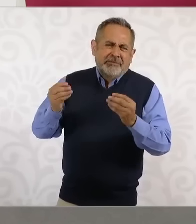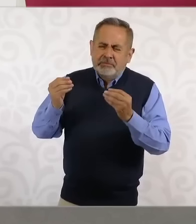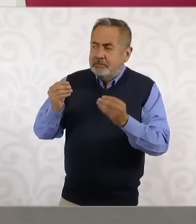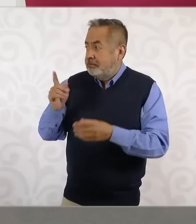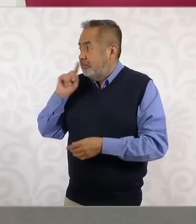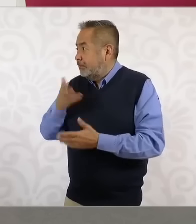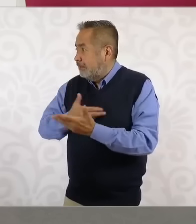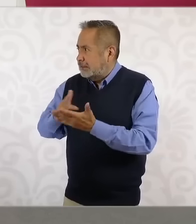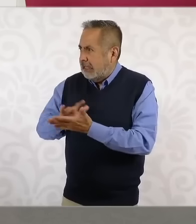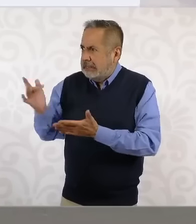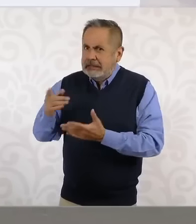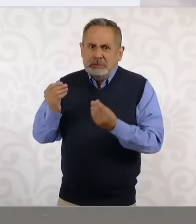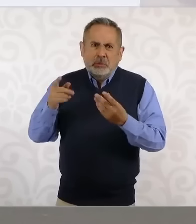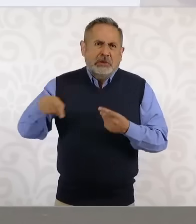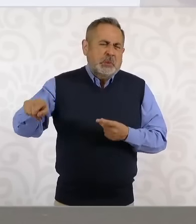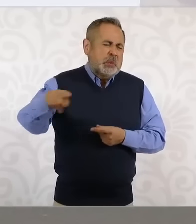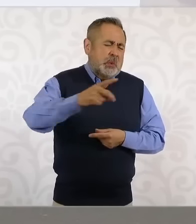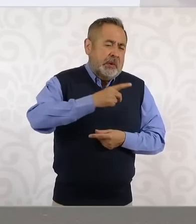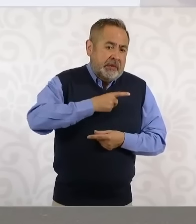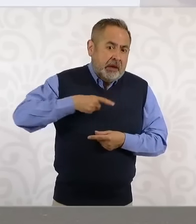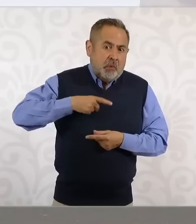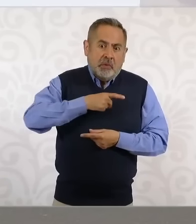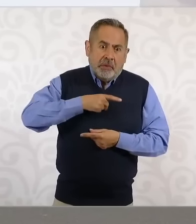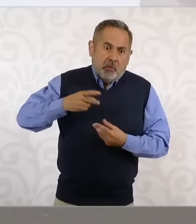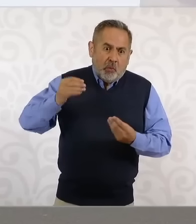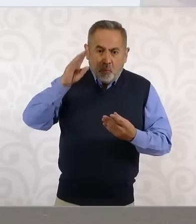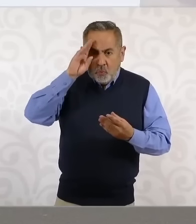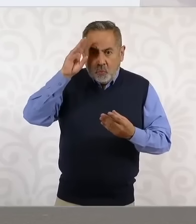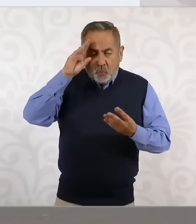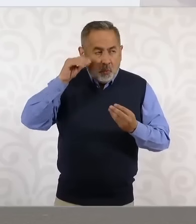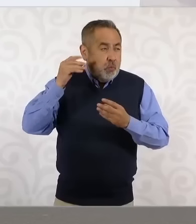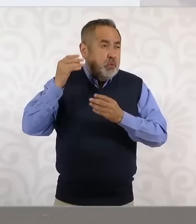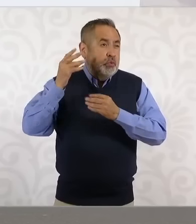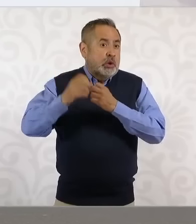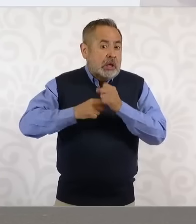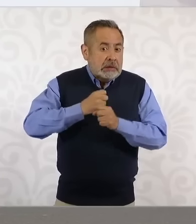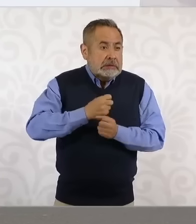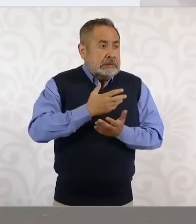eh personas deudoras que han estado padeciendo mucho durante varios años por ser ya impagables